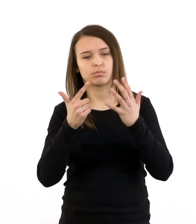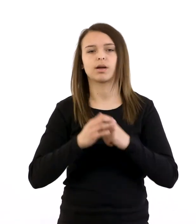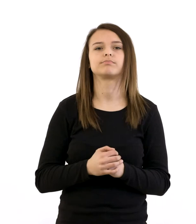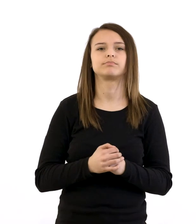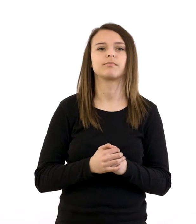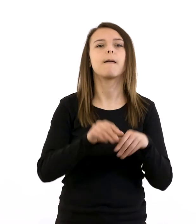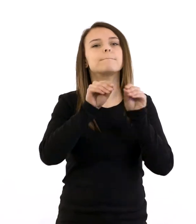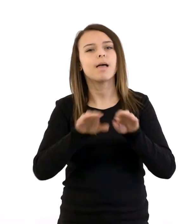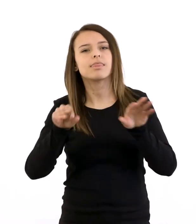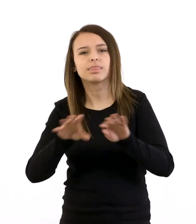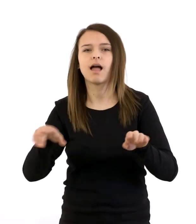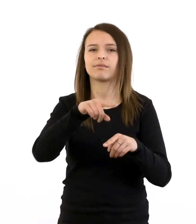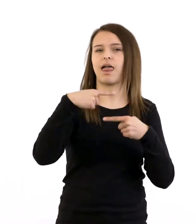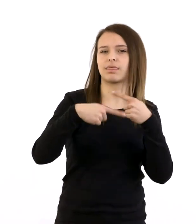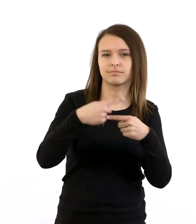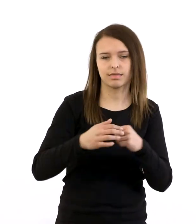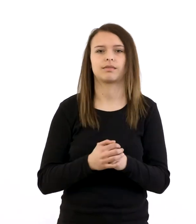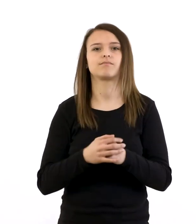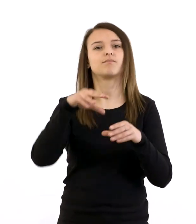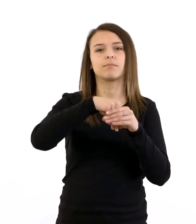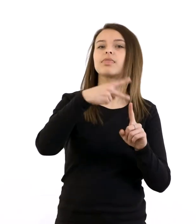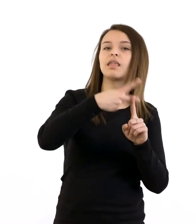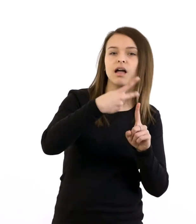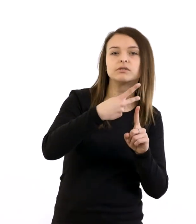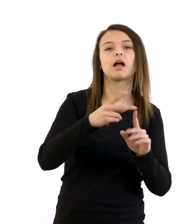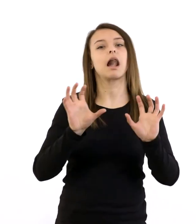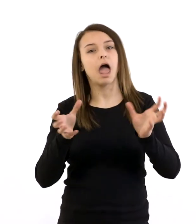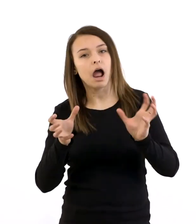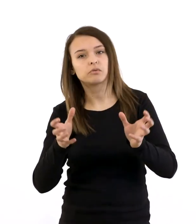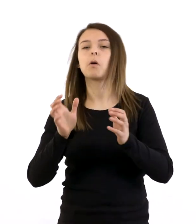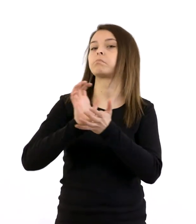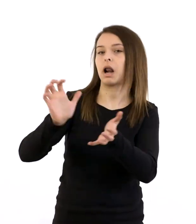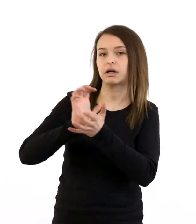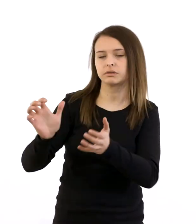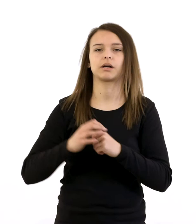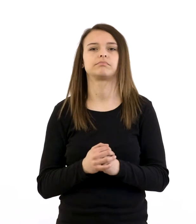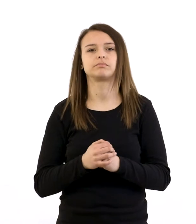7. Media tradycyjne (telewizja, radio, prasa)